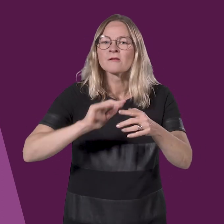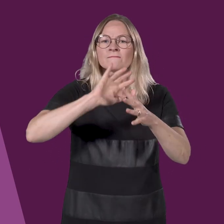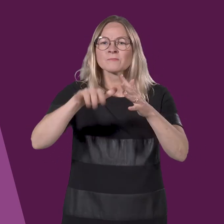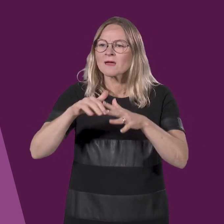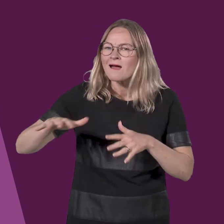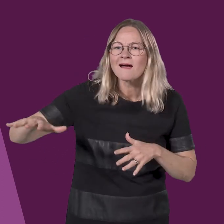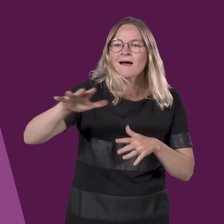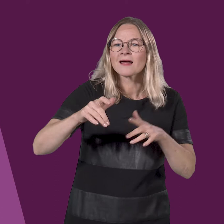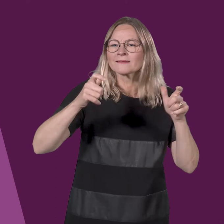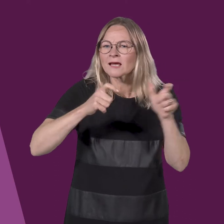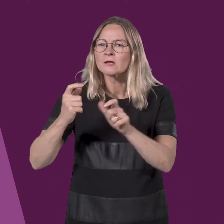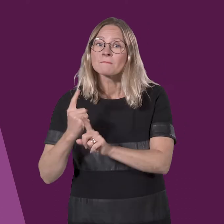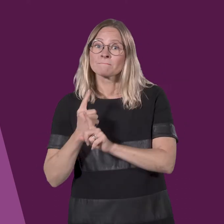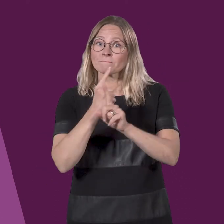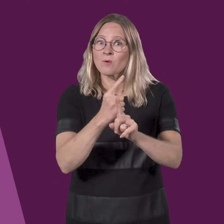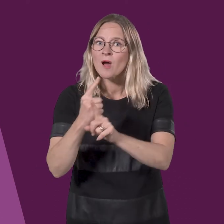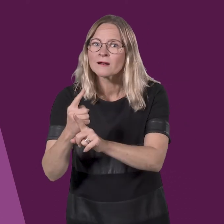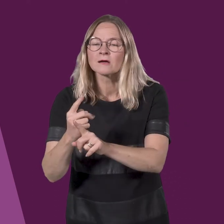viittomakielialan järjestöjen mukanaolo -